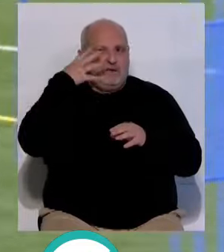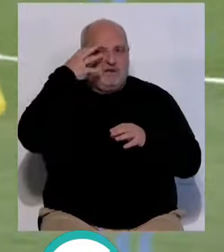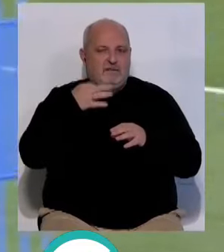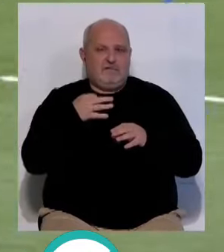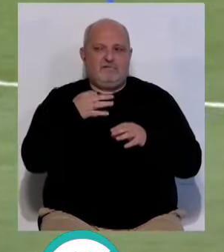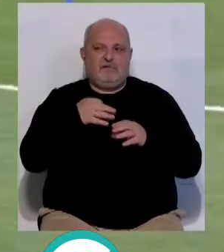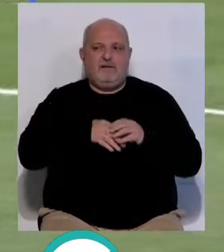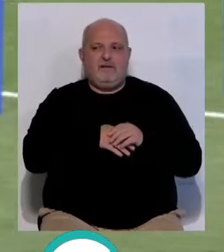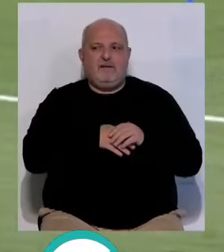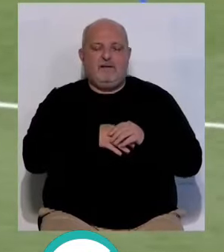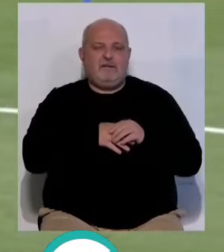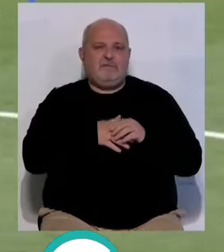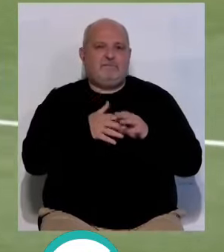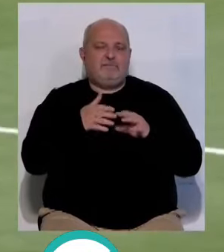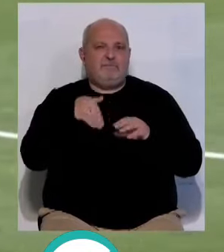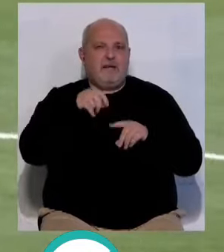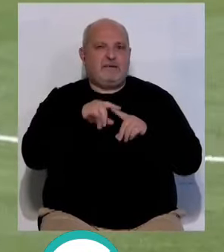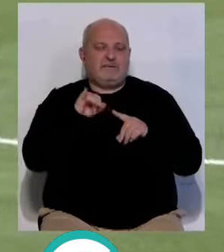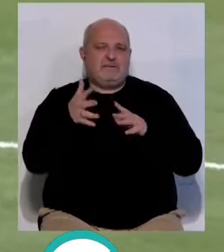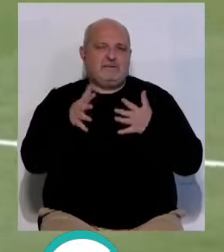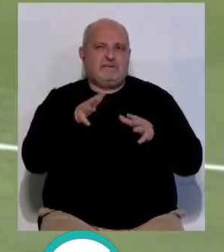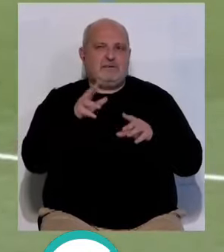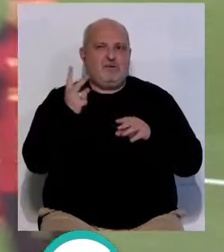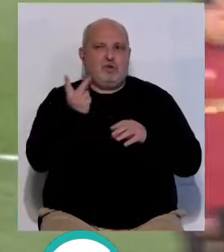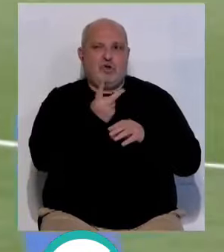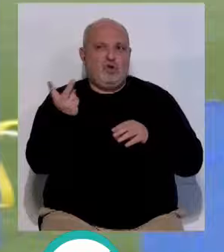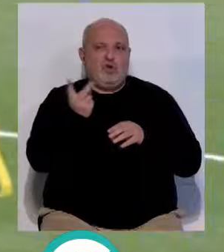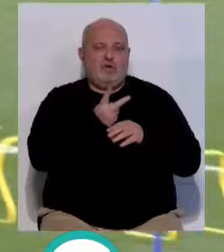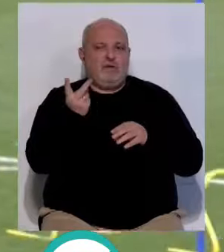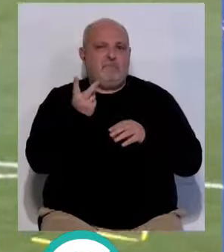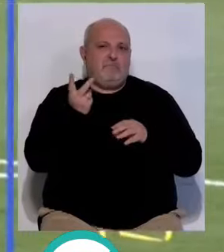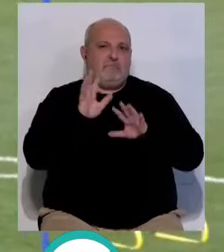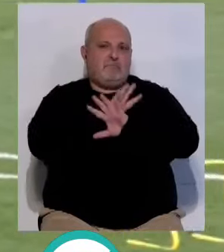de con el con los esperados yo creo que los dos futbolistas que se espera que que en algún momento